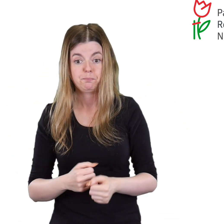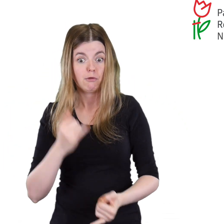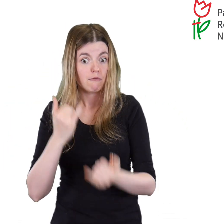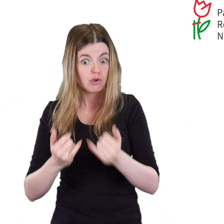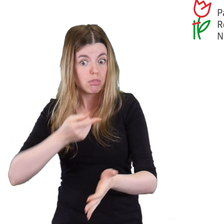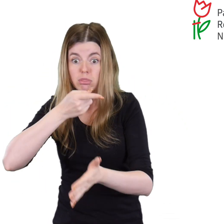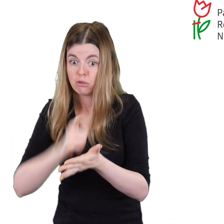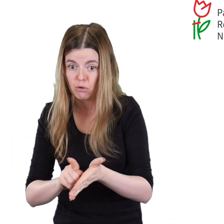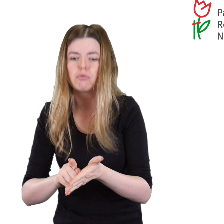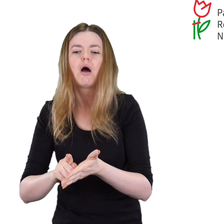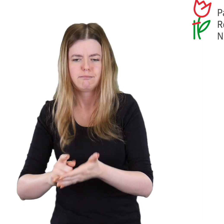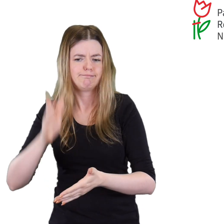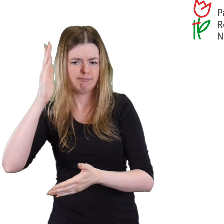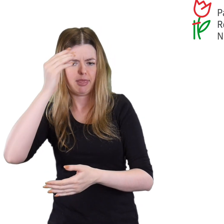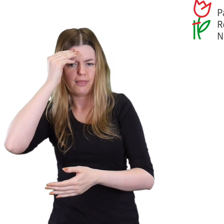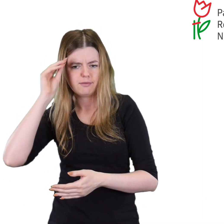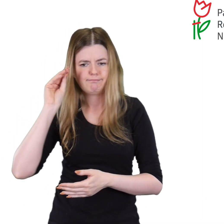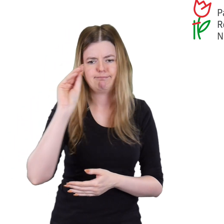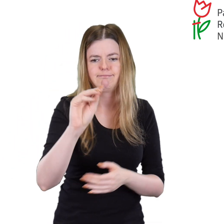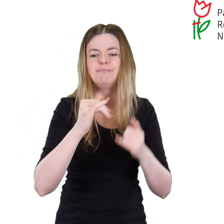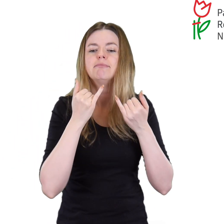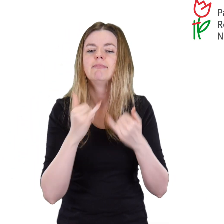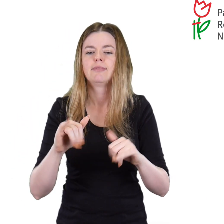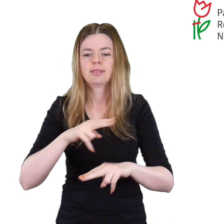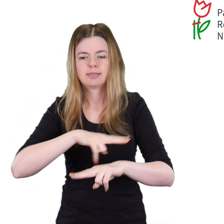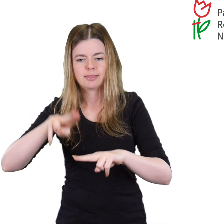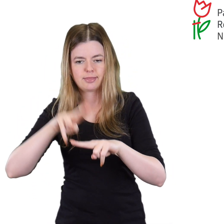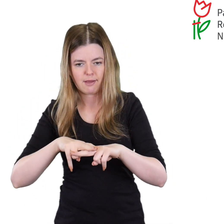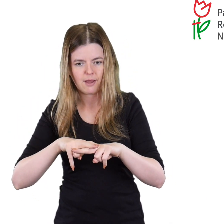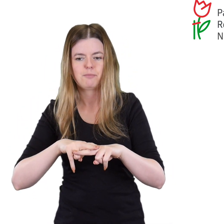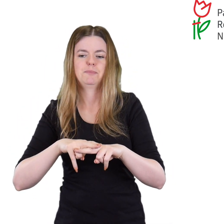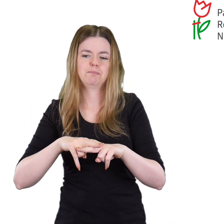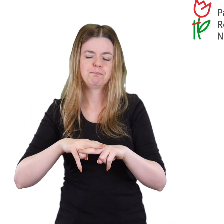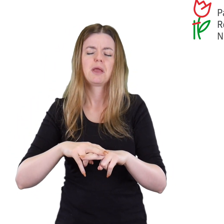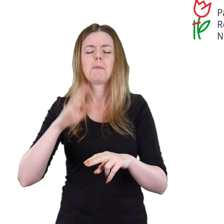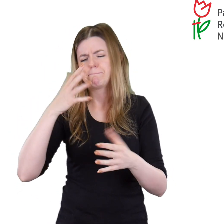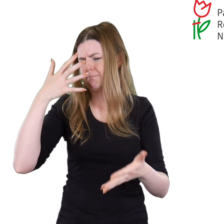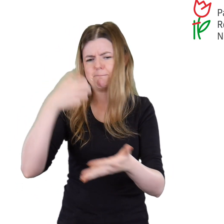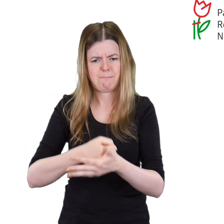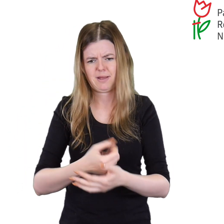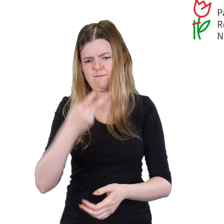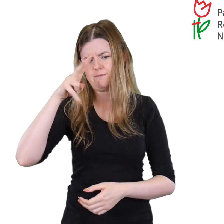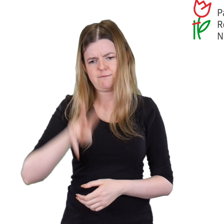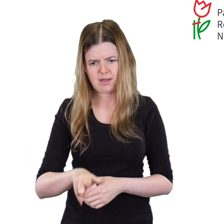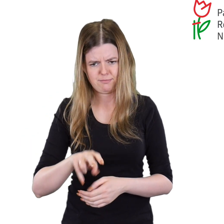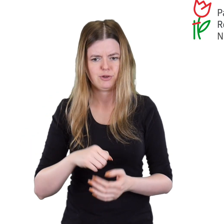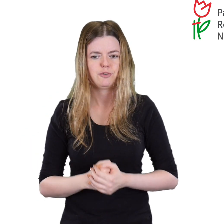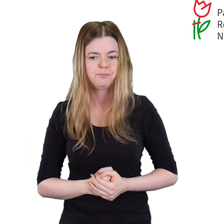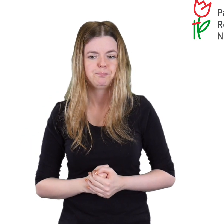Jeśli nie zdążymy, poinformujemy Cię o innym terminie, w którym spełnimy Twoje żądanie, najpóźniej w ciągu 2 miesięcy.